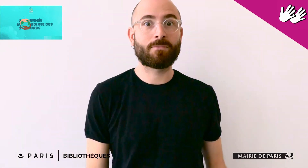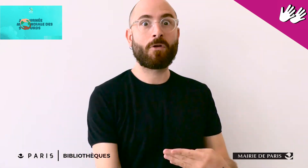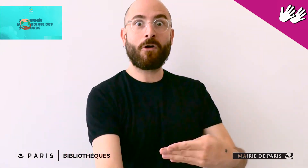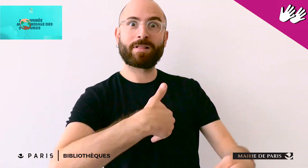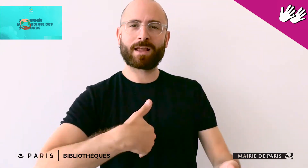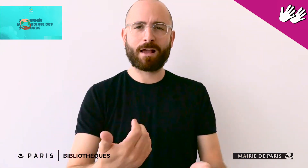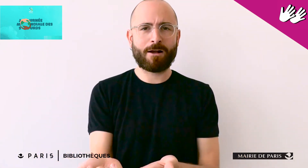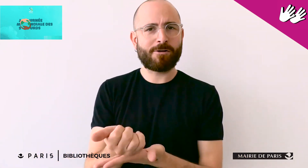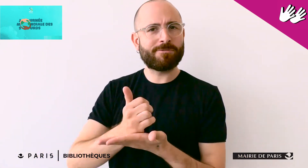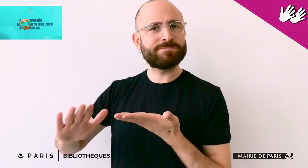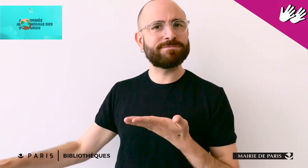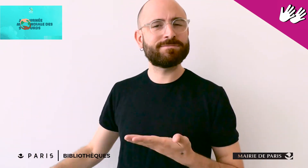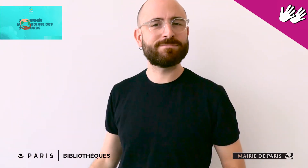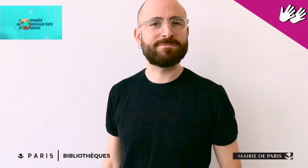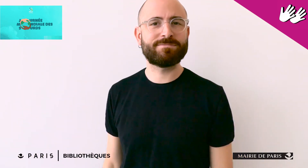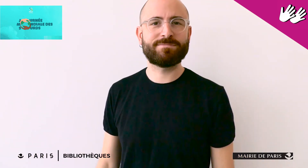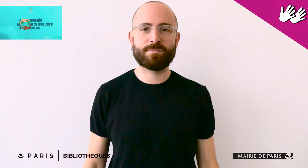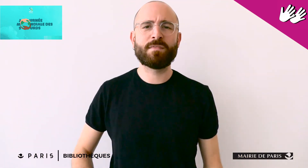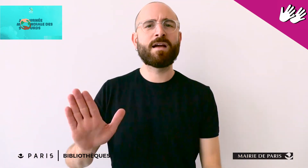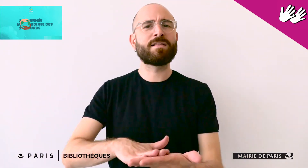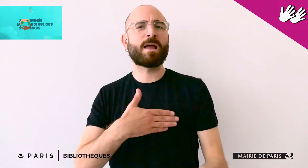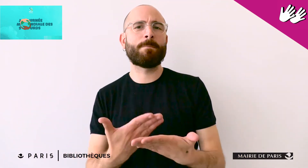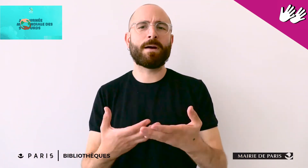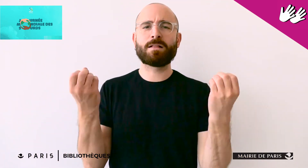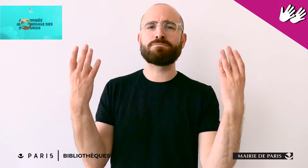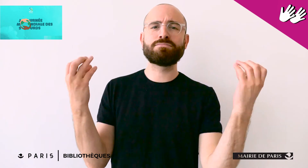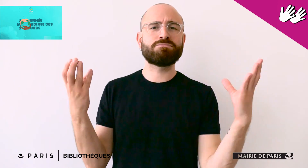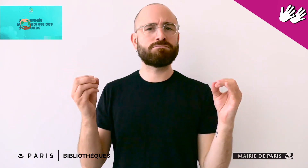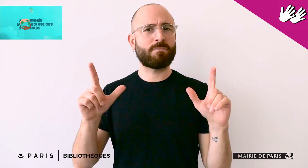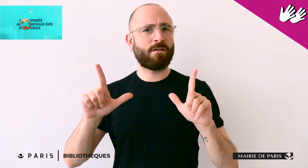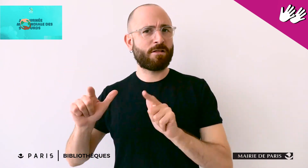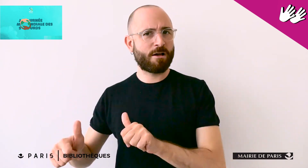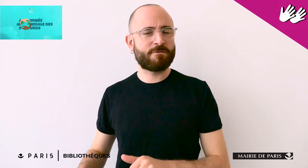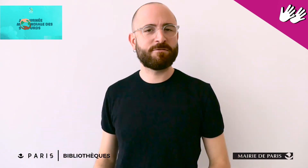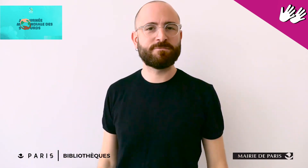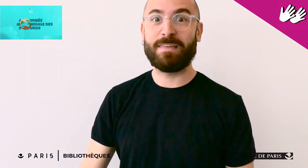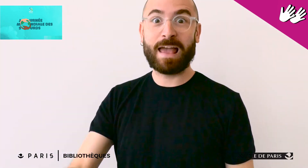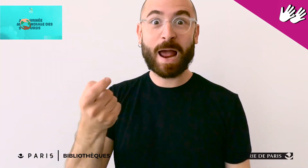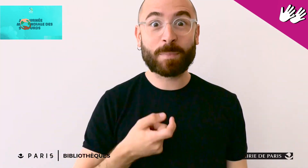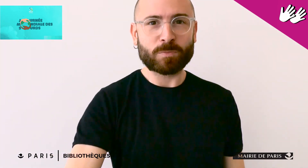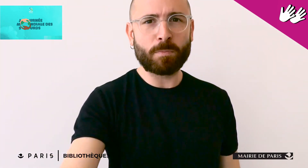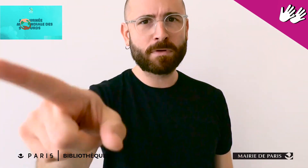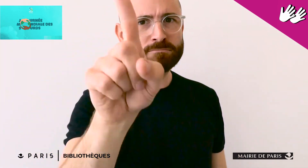Entrée libre, en présence d’interprètes en LSF. A bientôt !